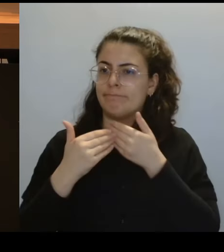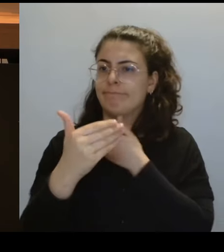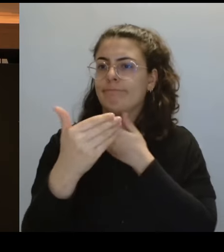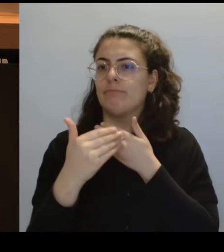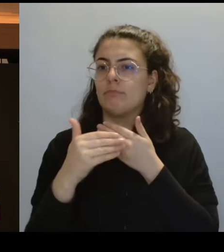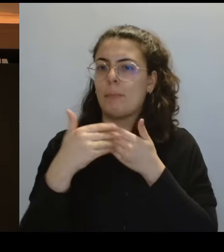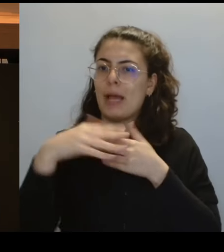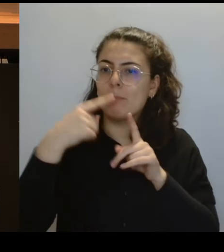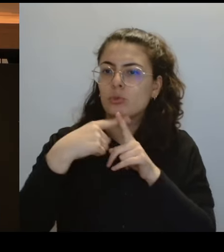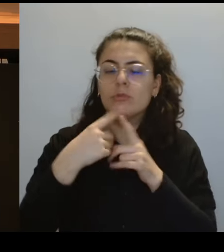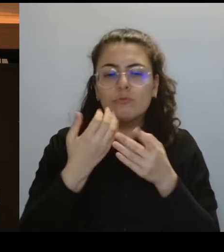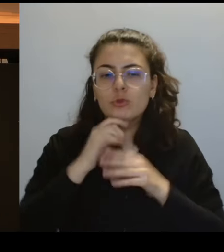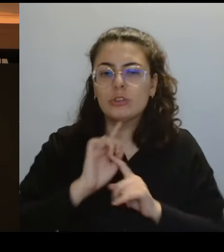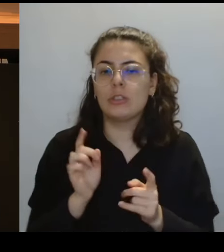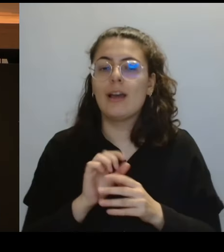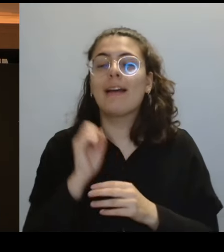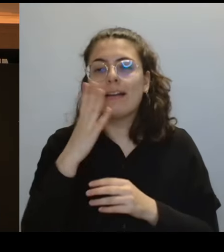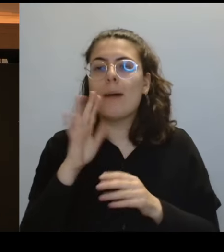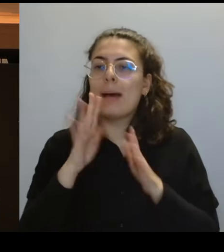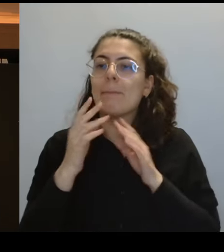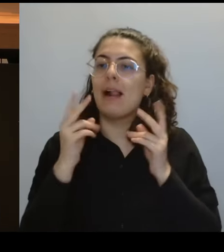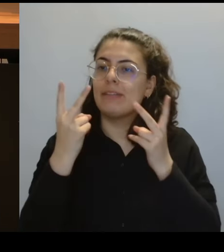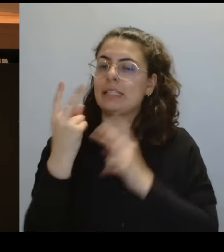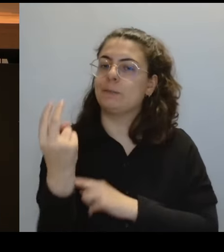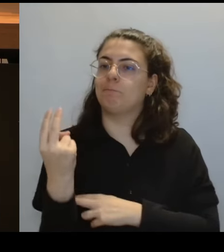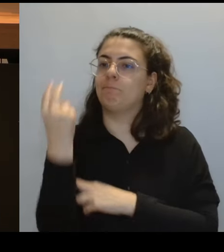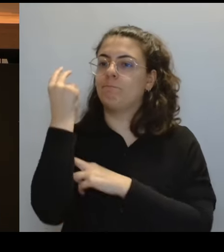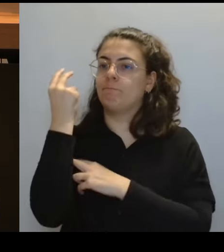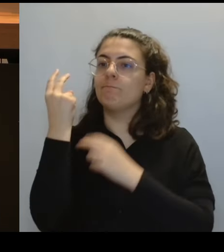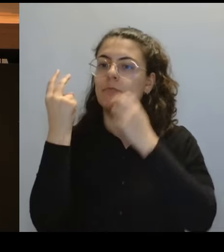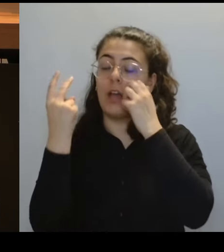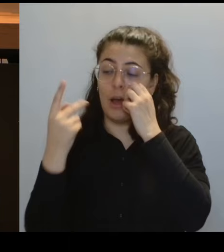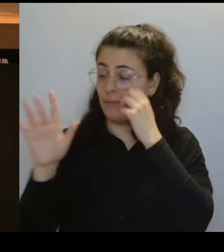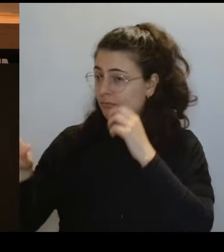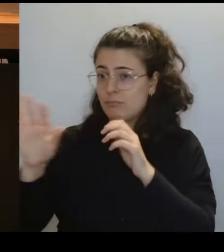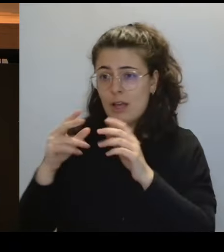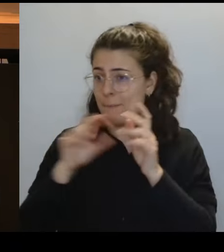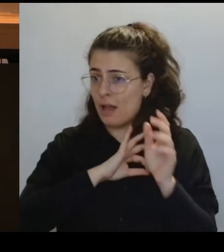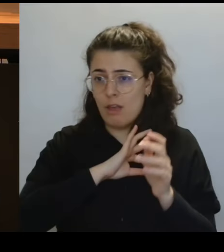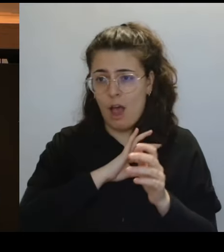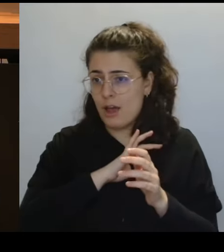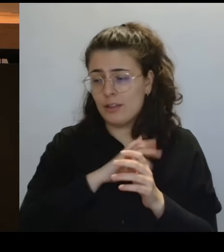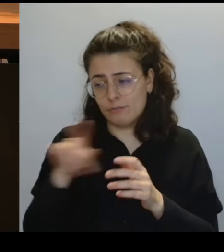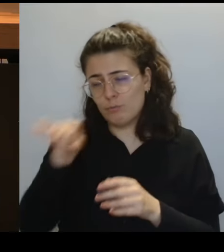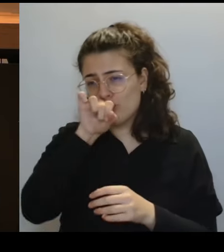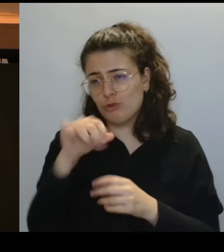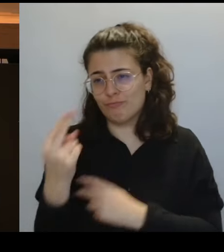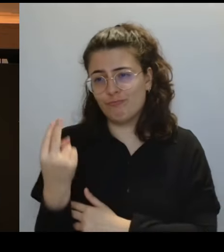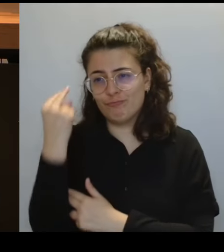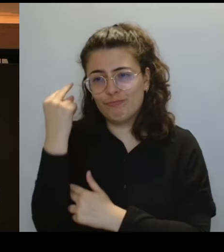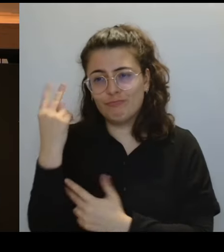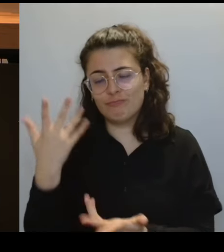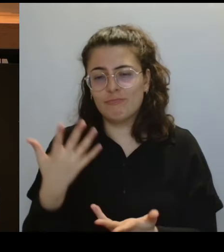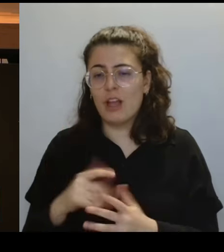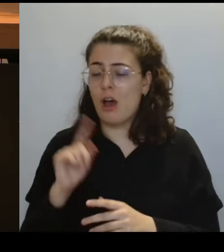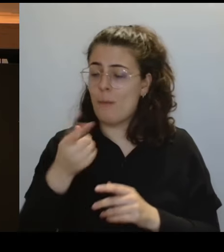Und ich weiß, dass macht Ihre Partei, das machen Sie sehr gern. Nicht nur in Berlin, auch in Potsdam. Aber man schaut zurück, um aus